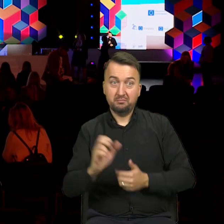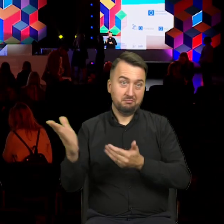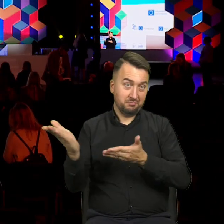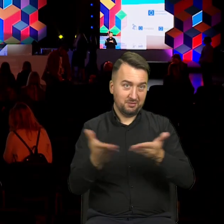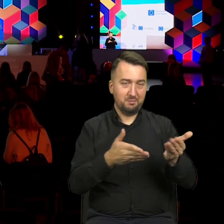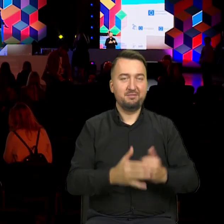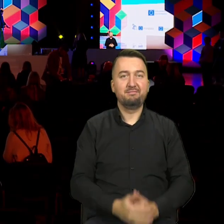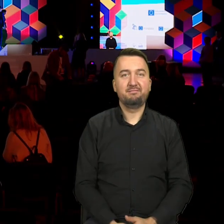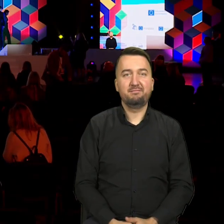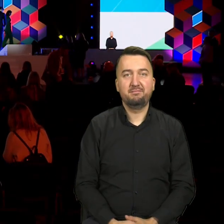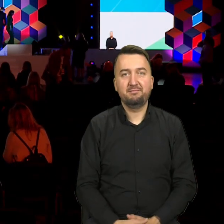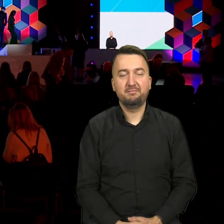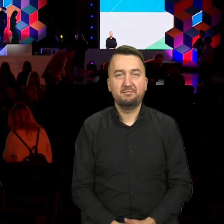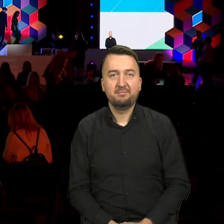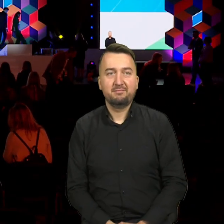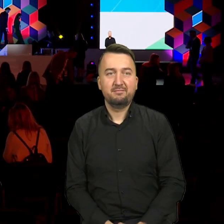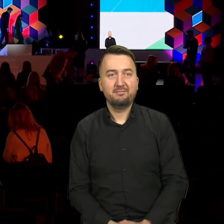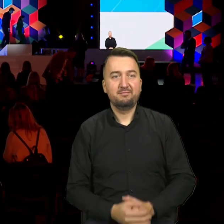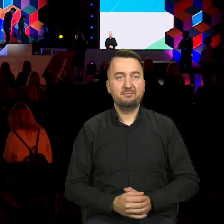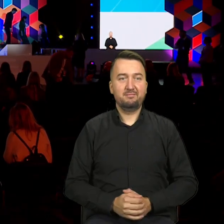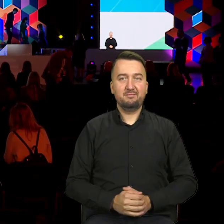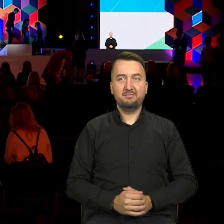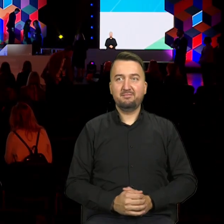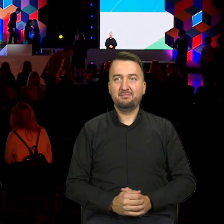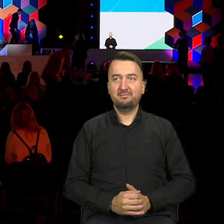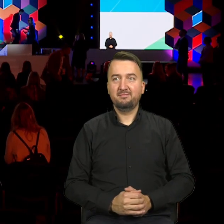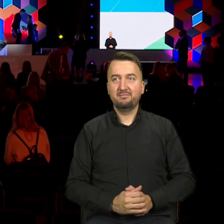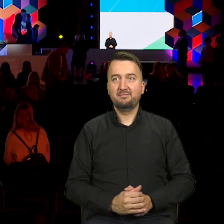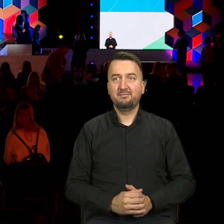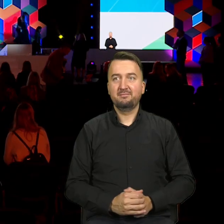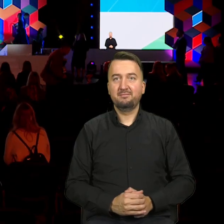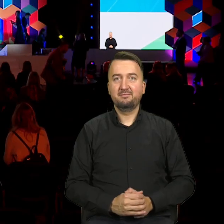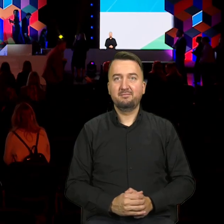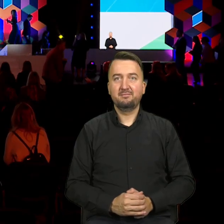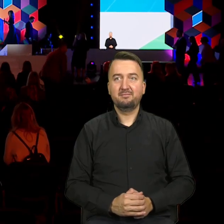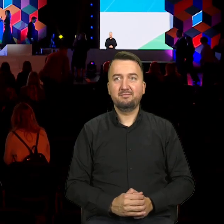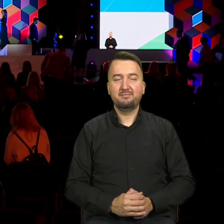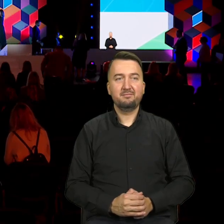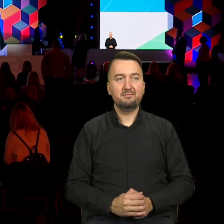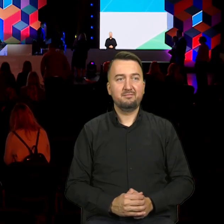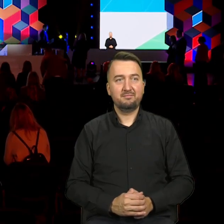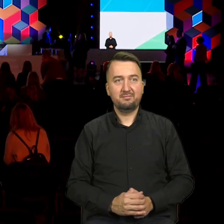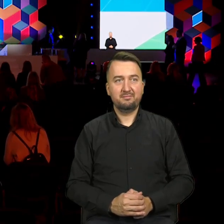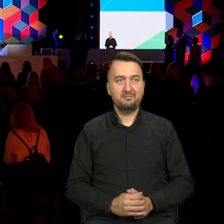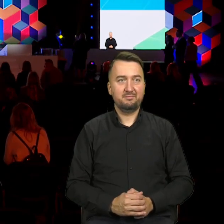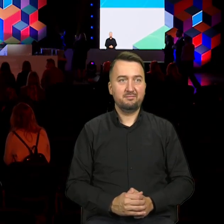I teraz przyszedł moment na to, żeby to forum i te dwa dni intensywnych spotkań podsumować.